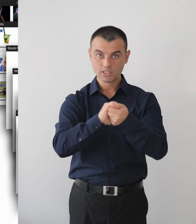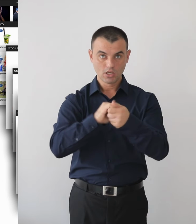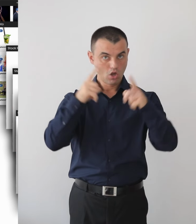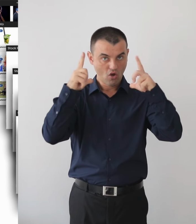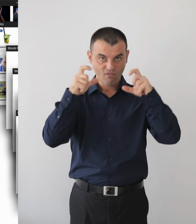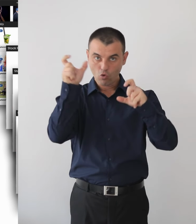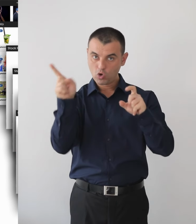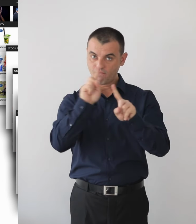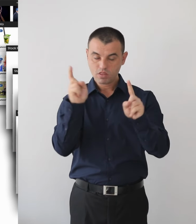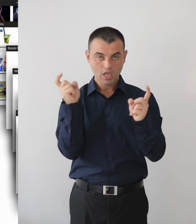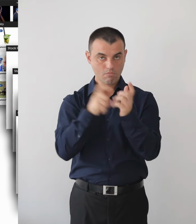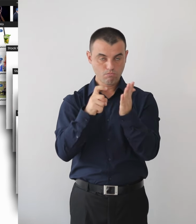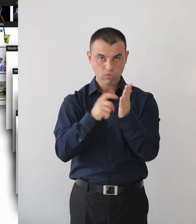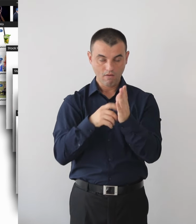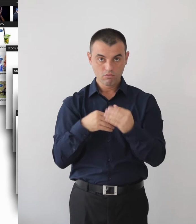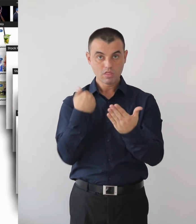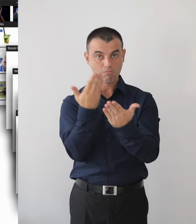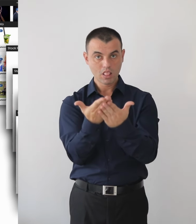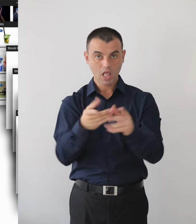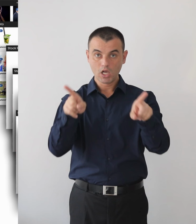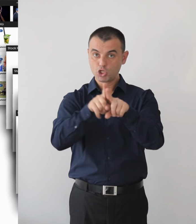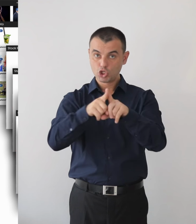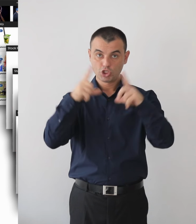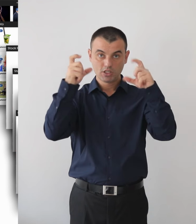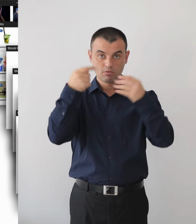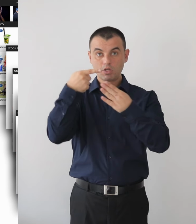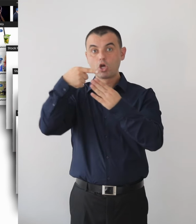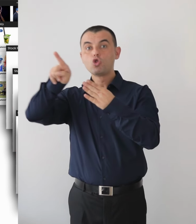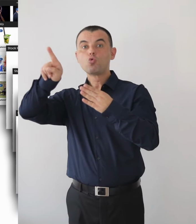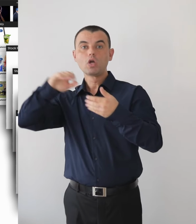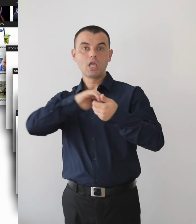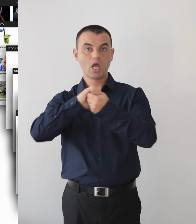Фотографът няма право да предлага същите снимки на друга агенция.